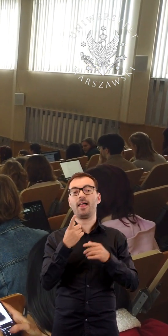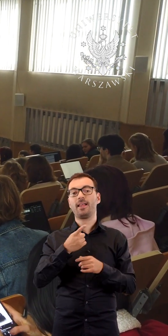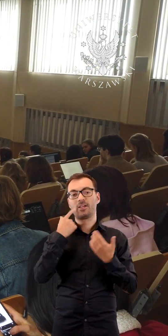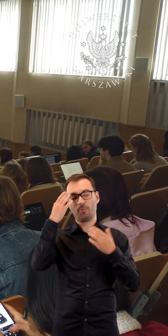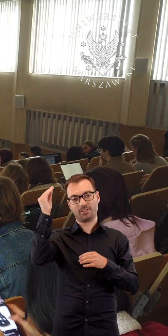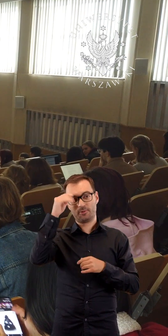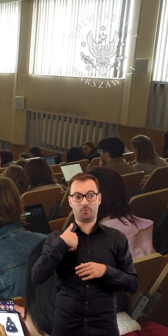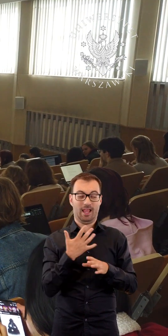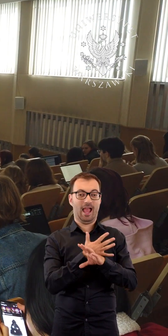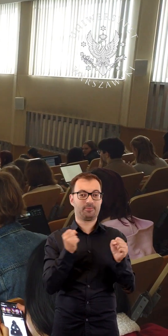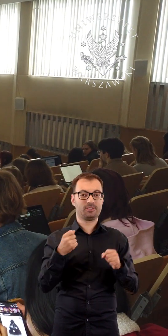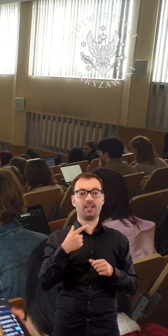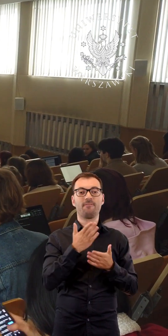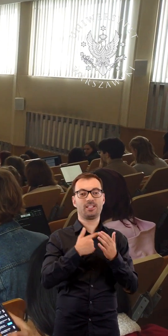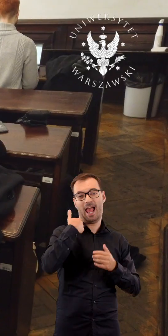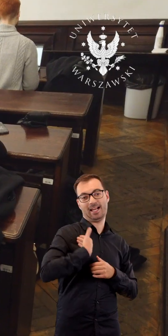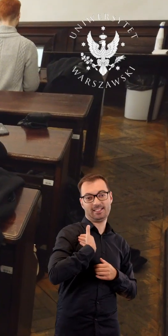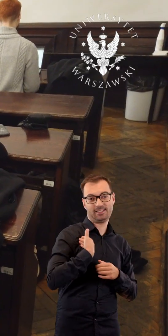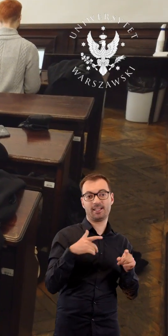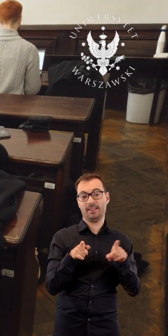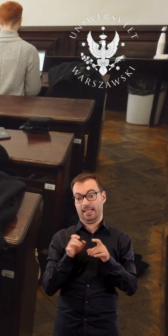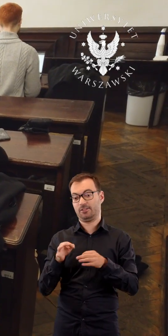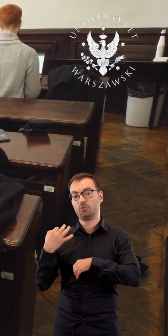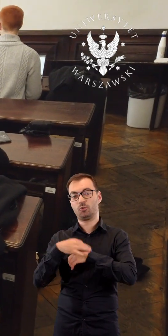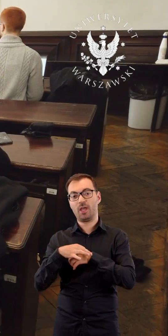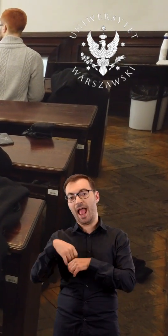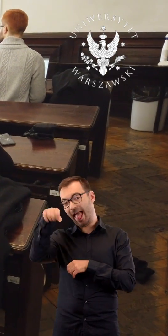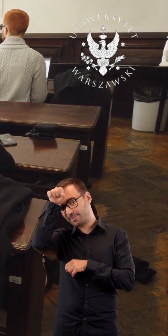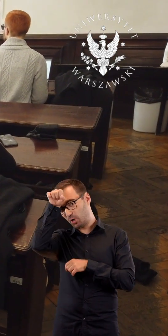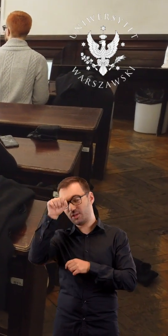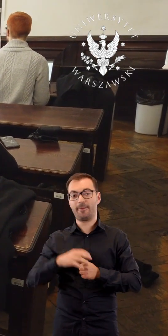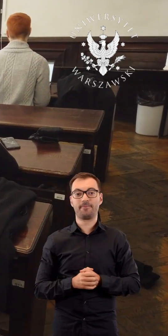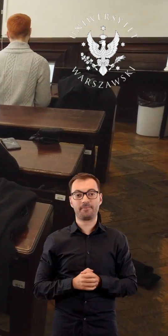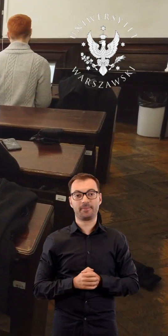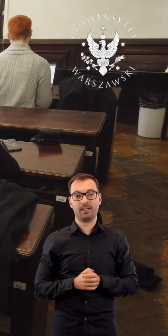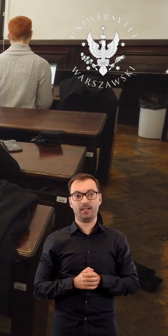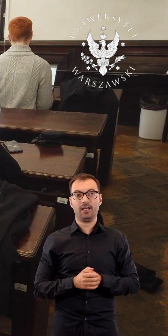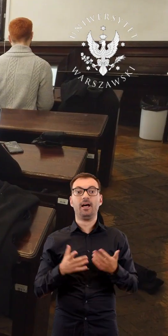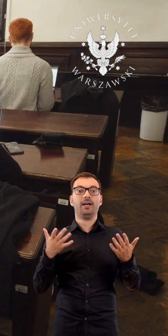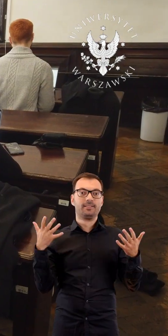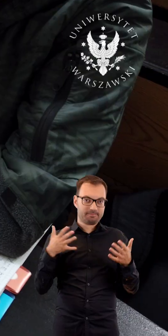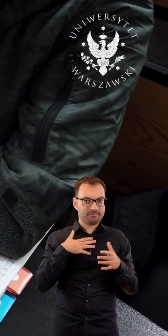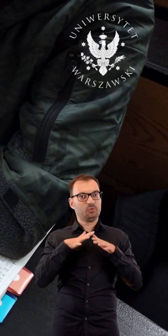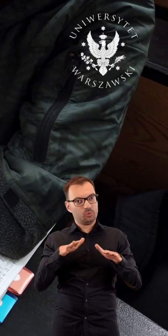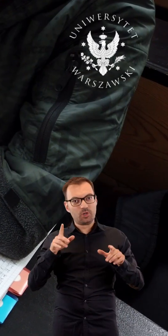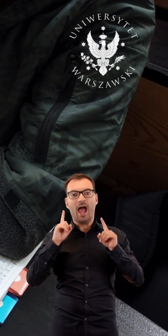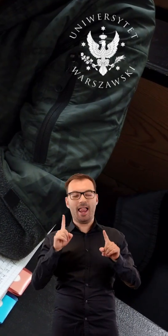ponieważ jestem zarówno absolwentem anglistyki, jak i obecnie studentem egiptologii. znam ich dość dużo, ale wydaje mi się,